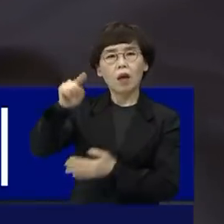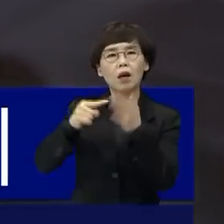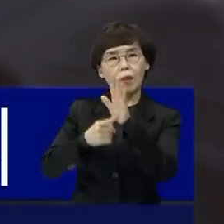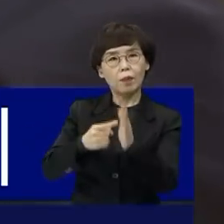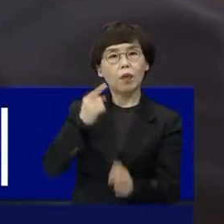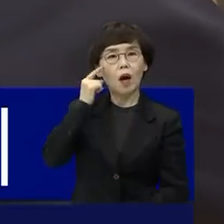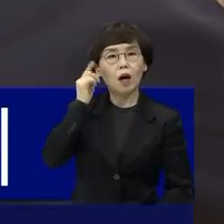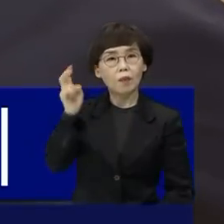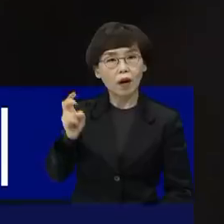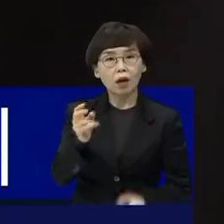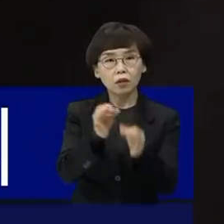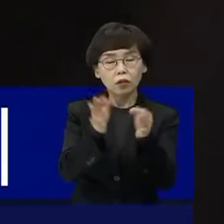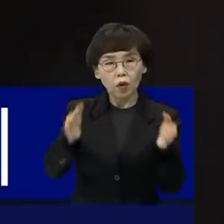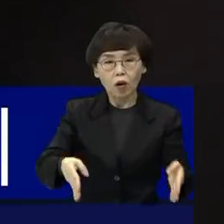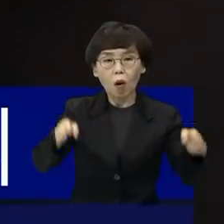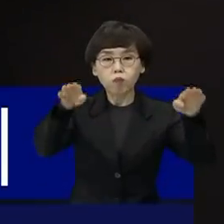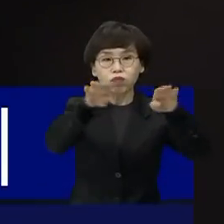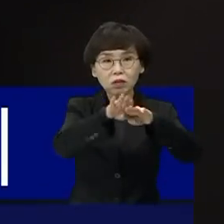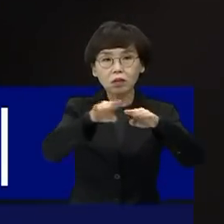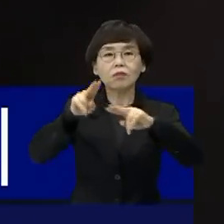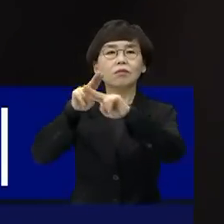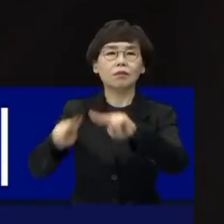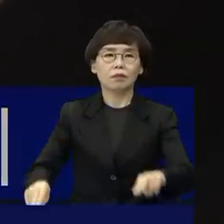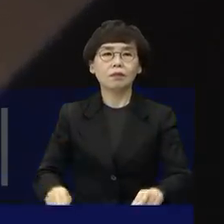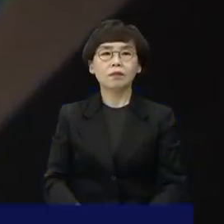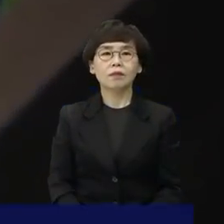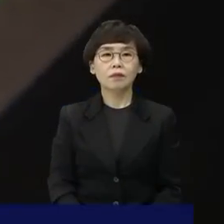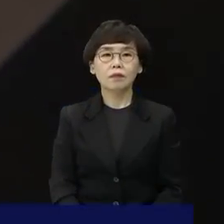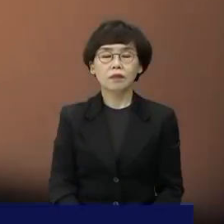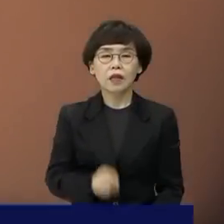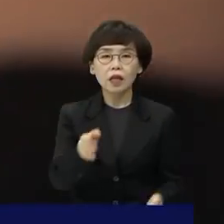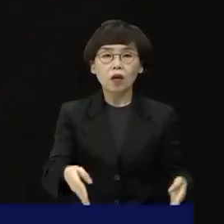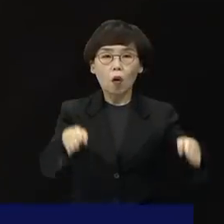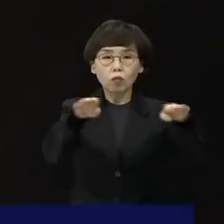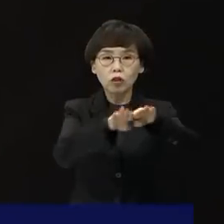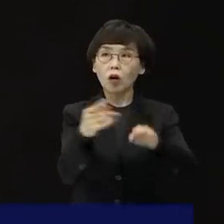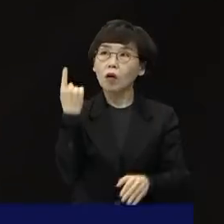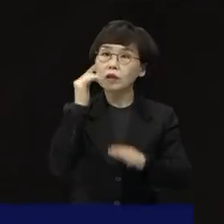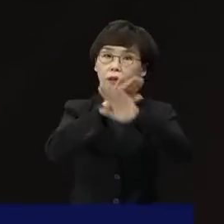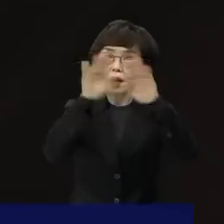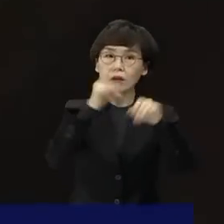그동안 건물 출입은 통제됩니다. 이 건물은 어제 낮 12시 분쯤 타다닥